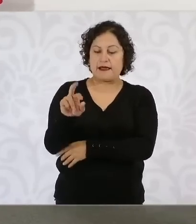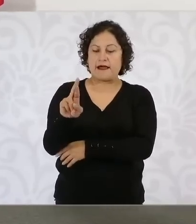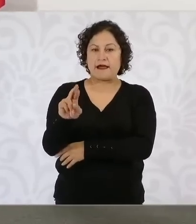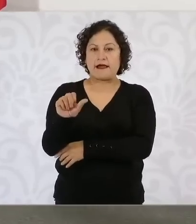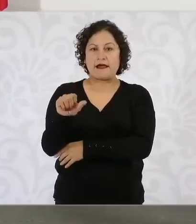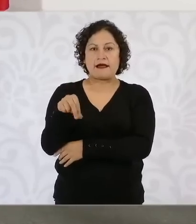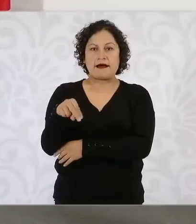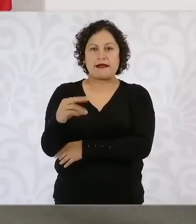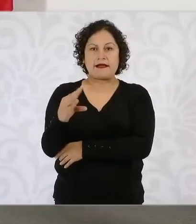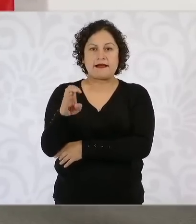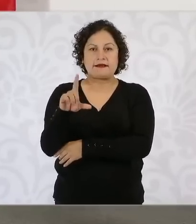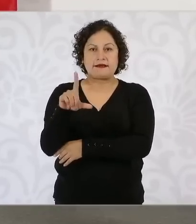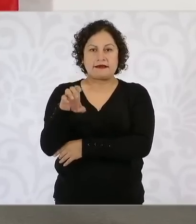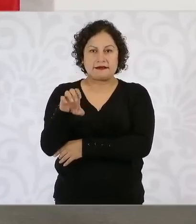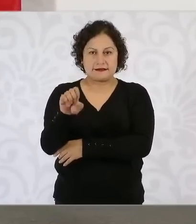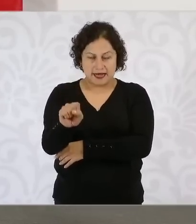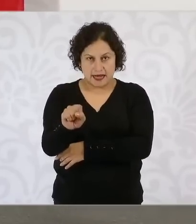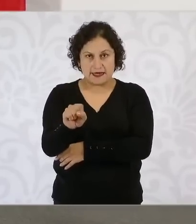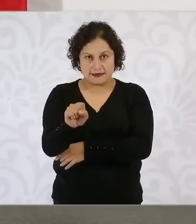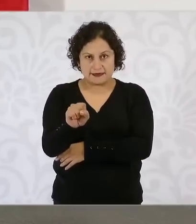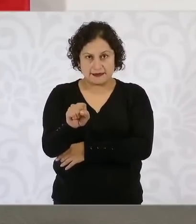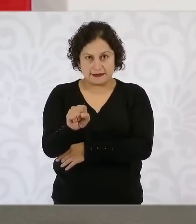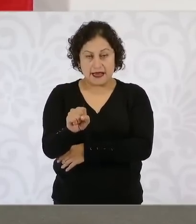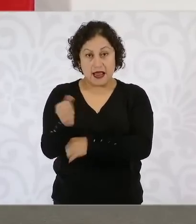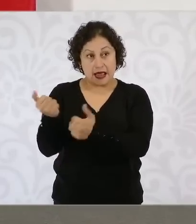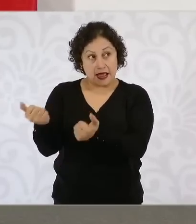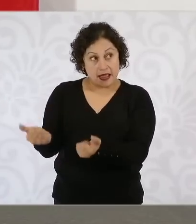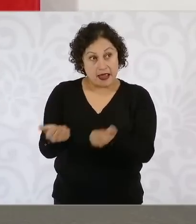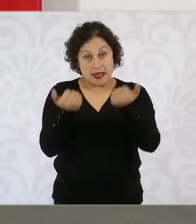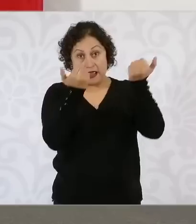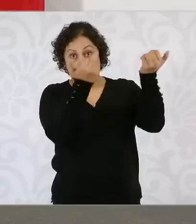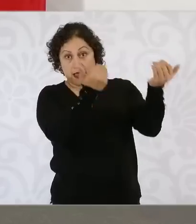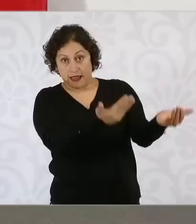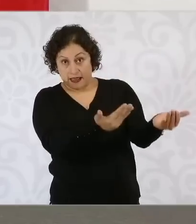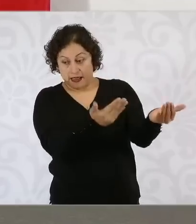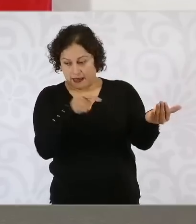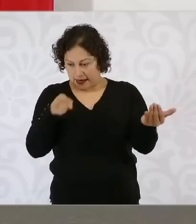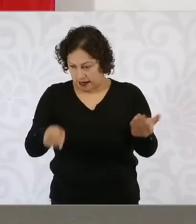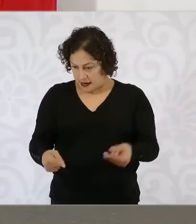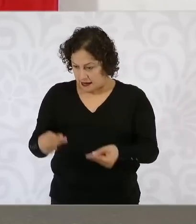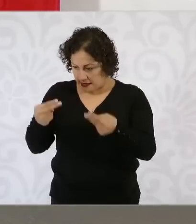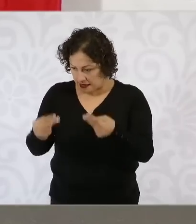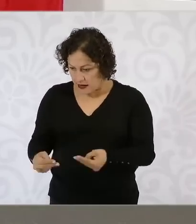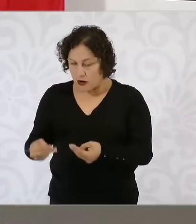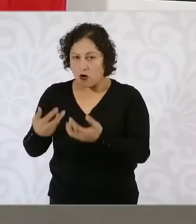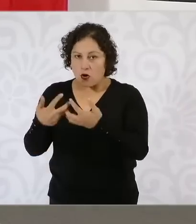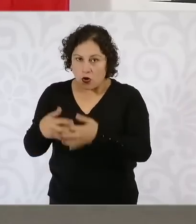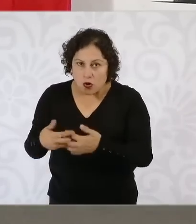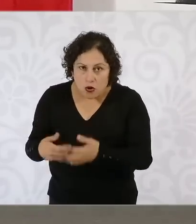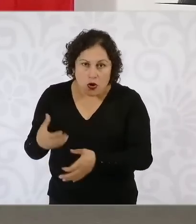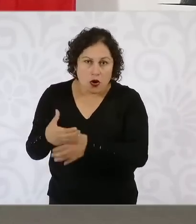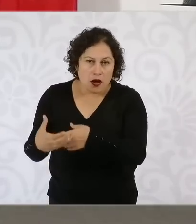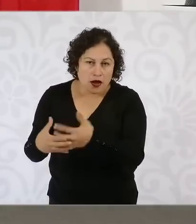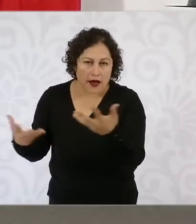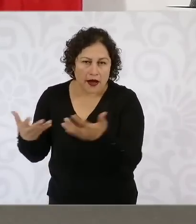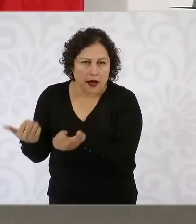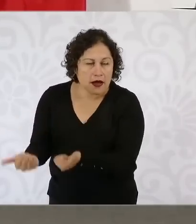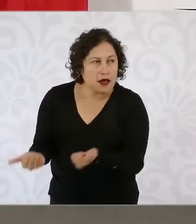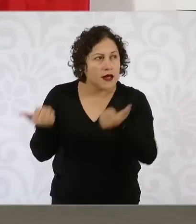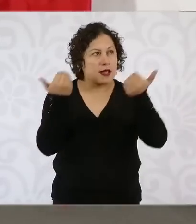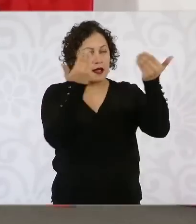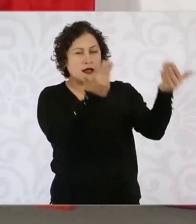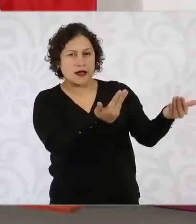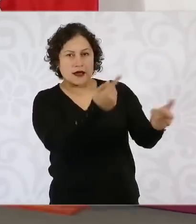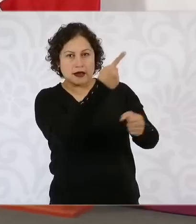importación en los Estados Unidos pues viene una ola muy grande de comunicaciones públicas